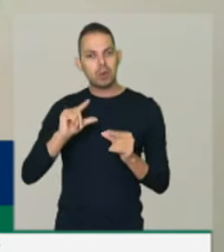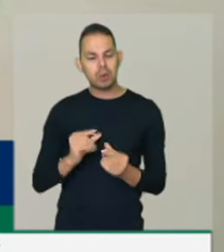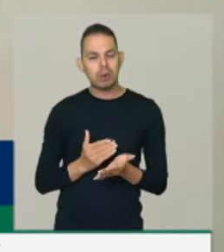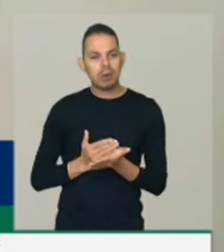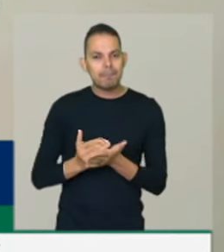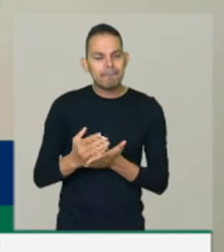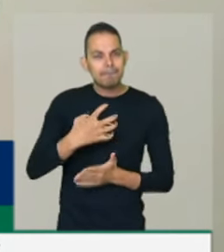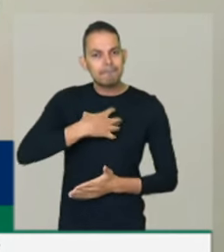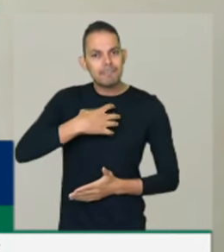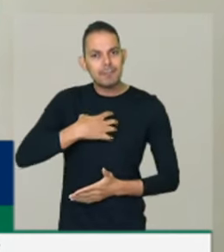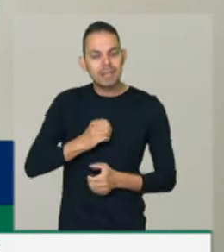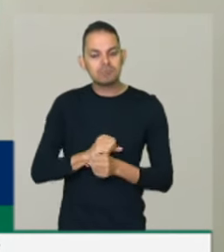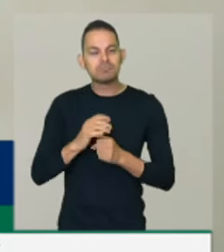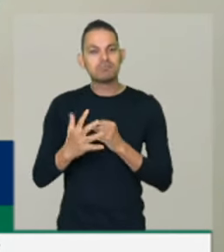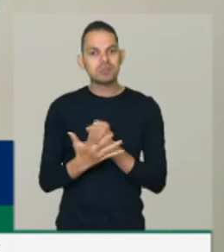ISOLAMENTO E VACINA. VACINA,